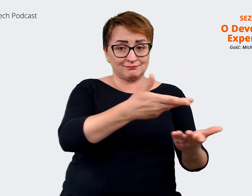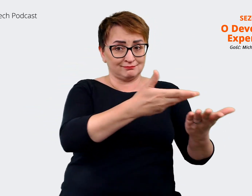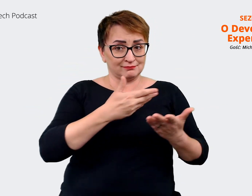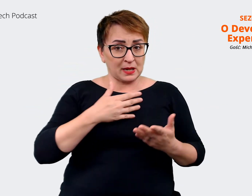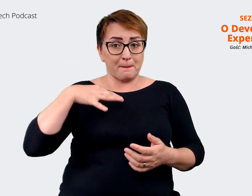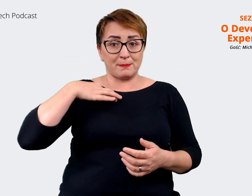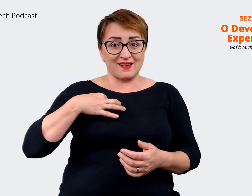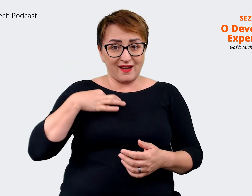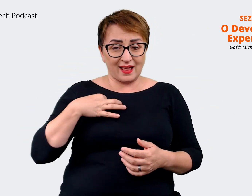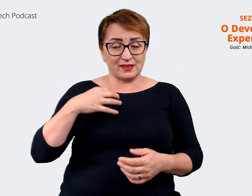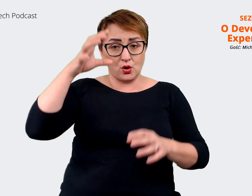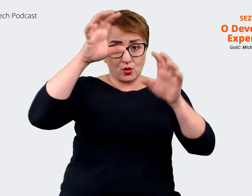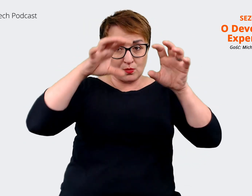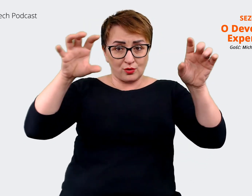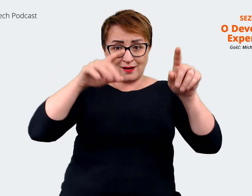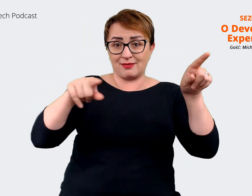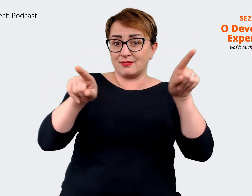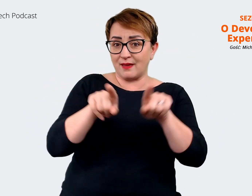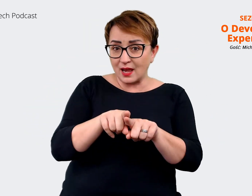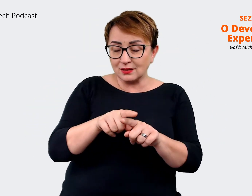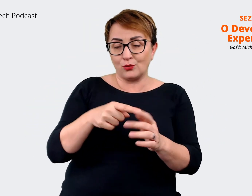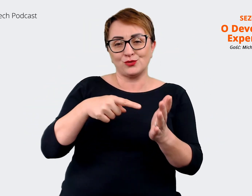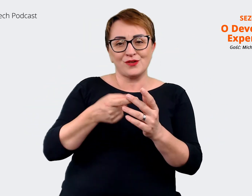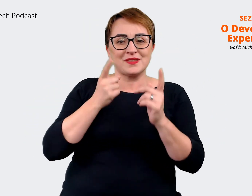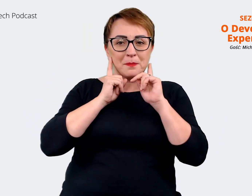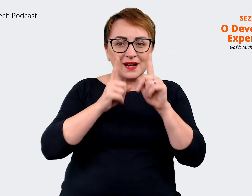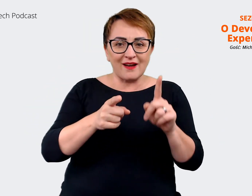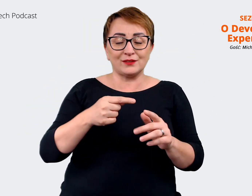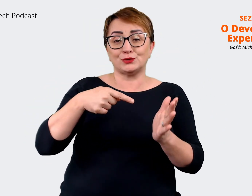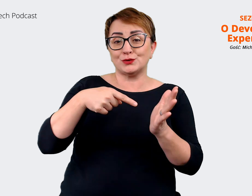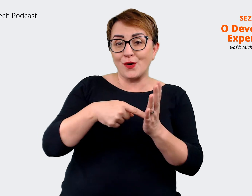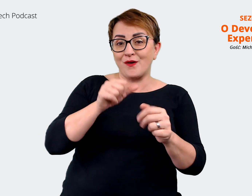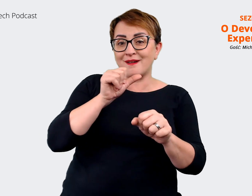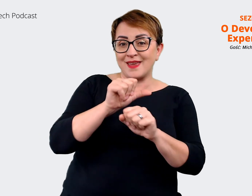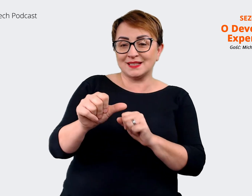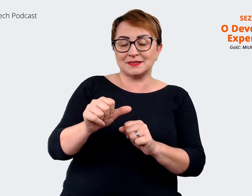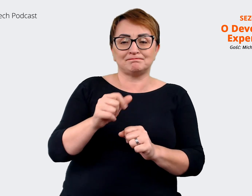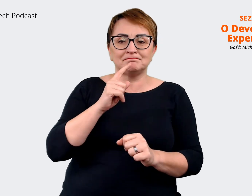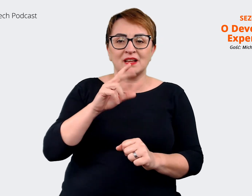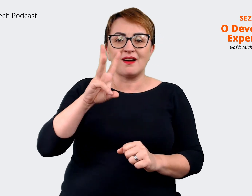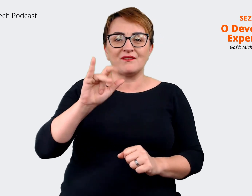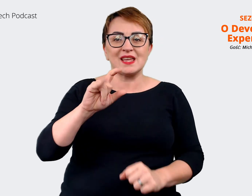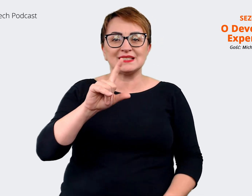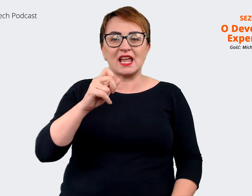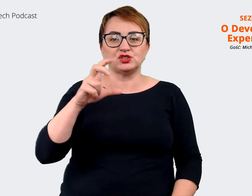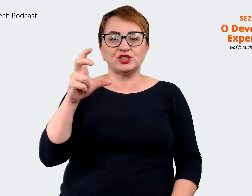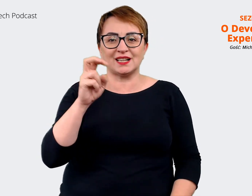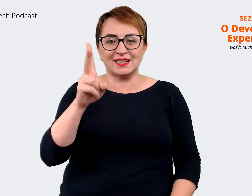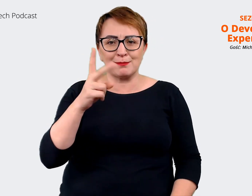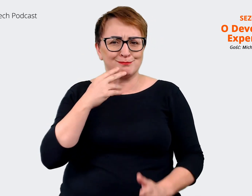dla prywatnych chmur, to tak naprawdę właśnie to jest ten wyznacznik tego naszego systemu. Oprócz